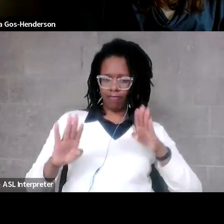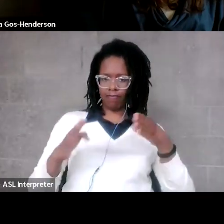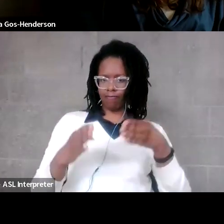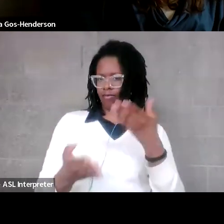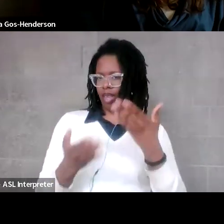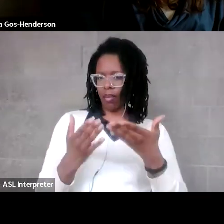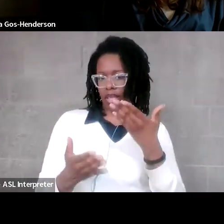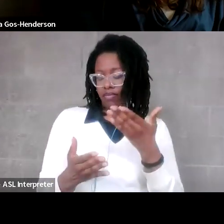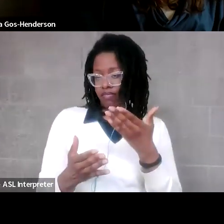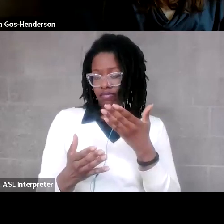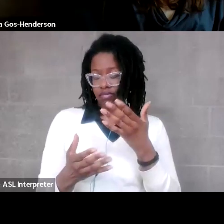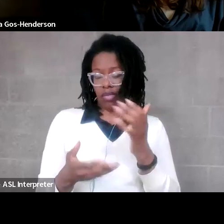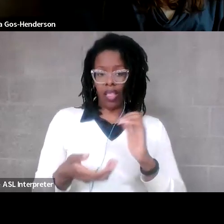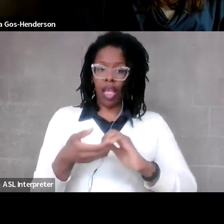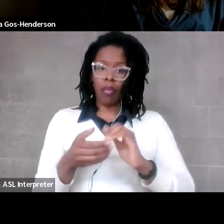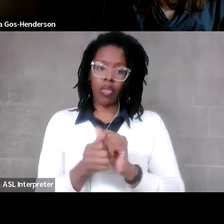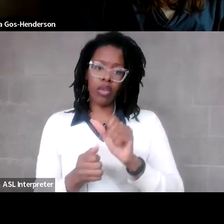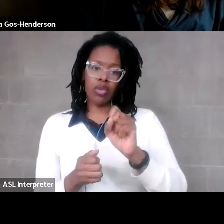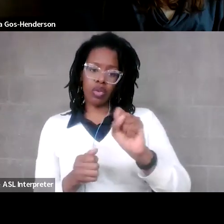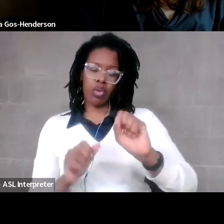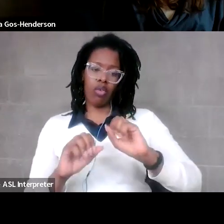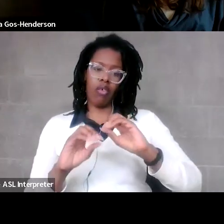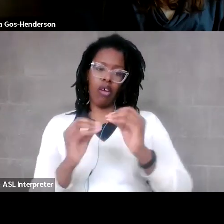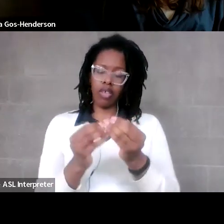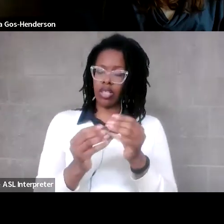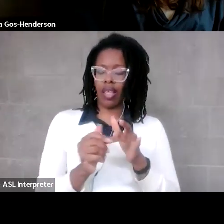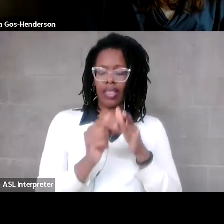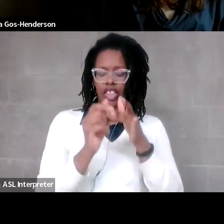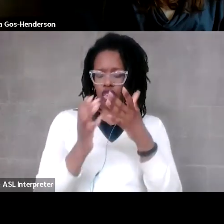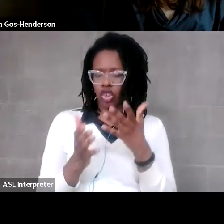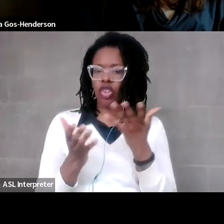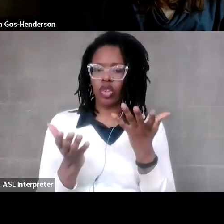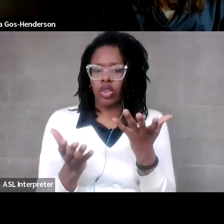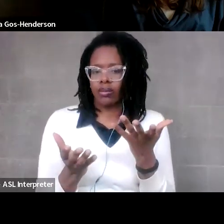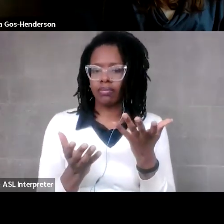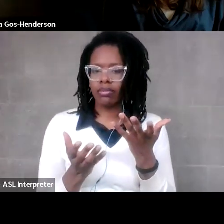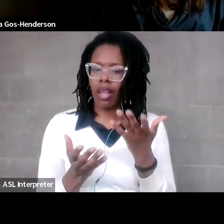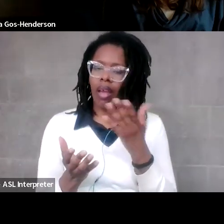Tal vez colaborar con sus líderes de Seguridad Social y personas en el TA Center.